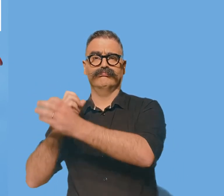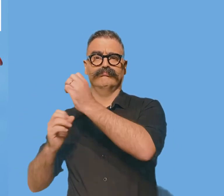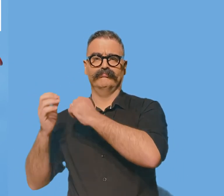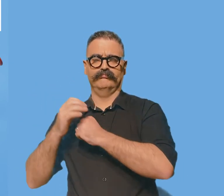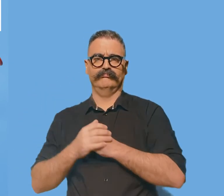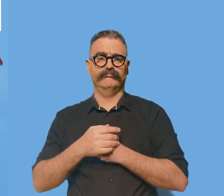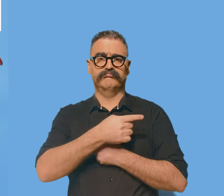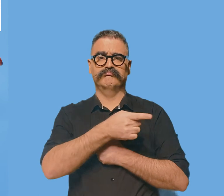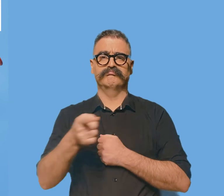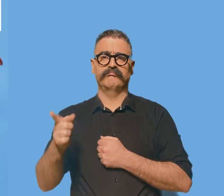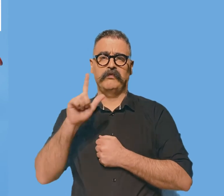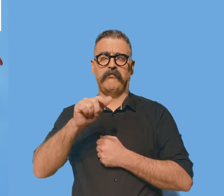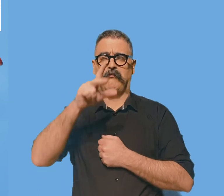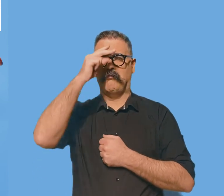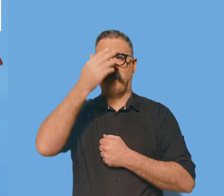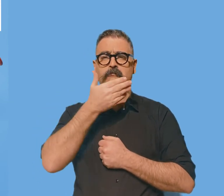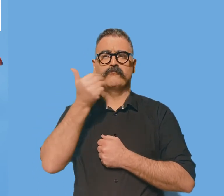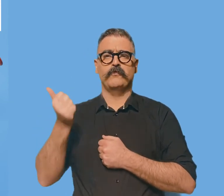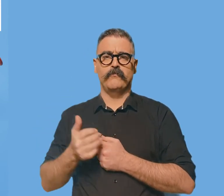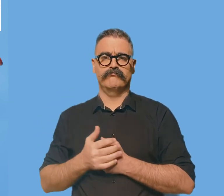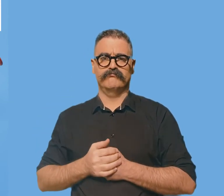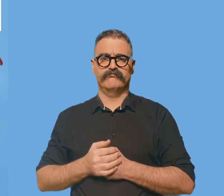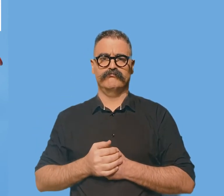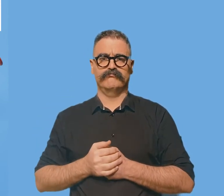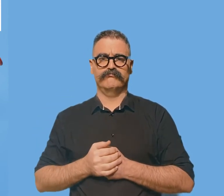Ces documents ont été conçus pour vous aider à mieux comprendre l'exposition.